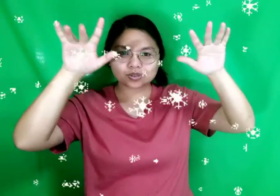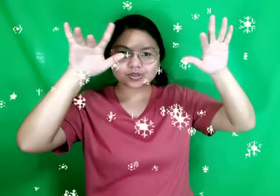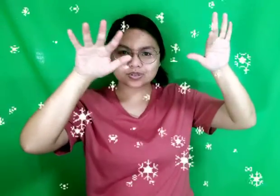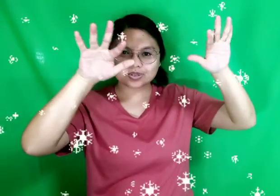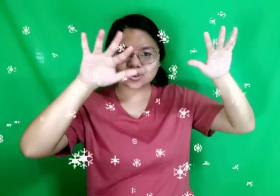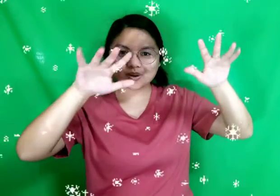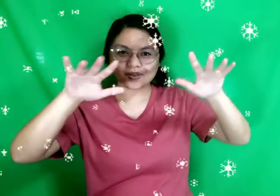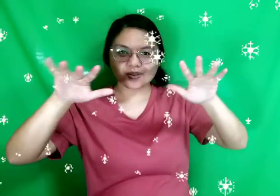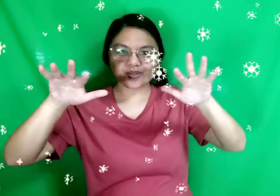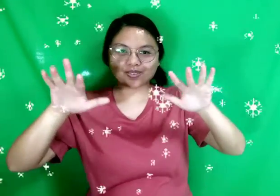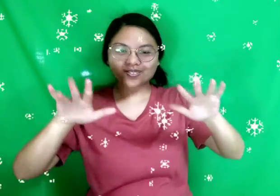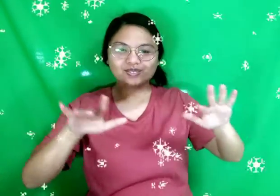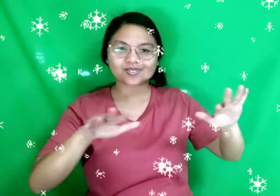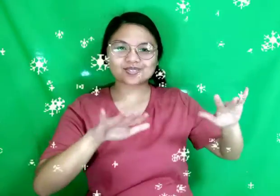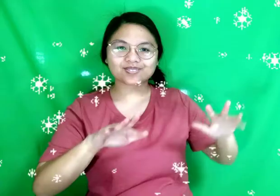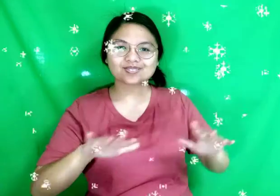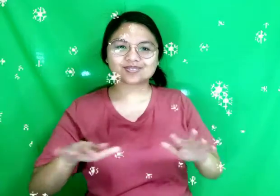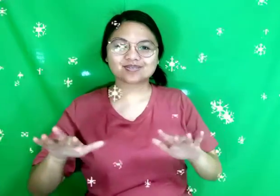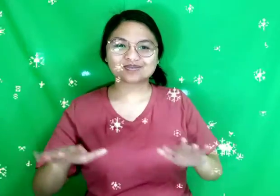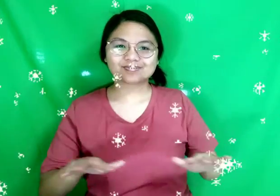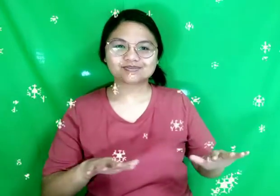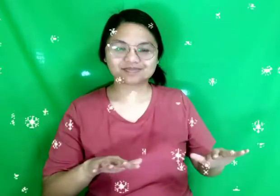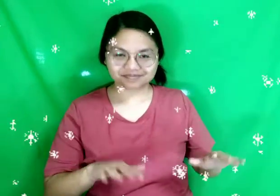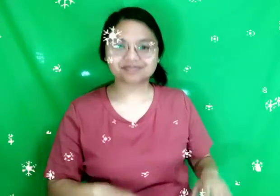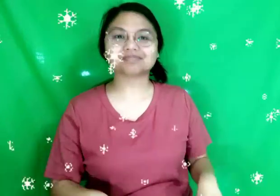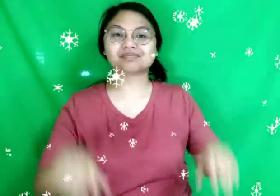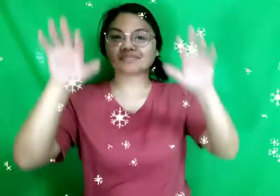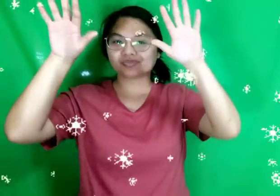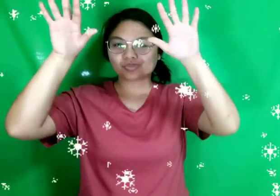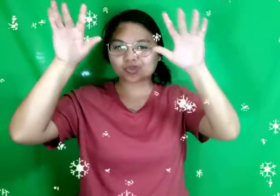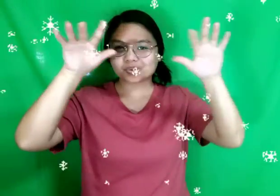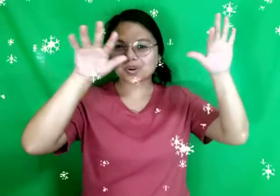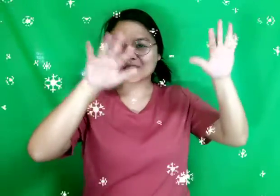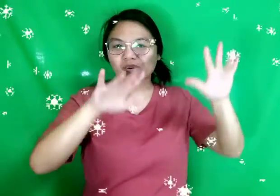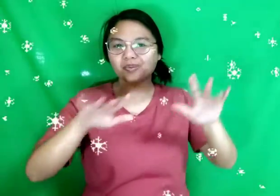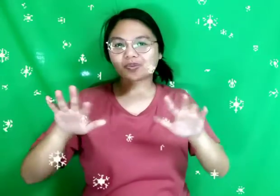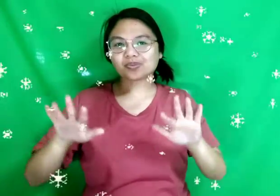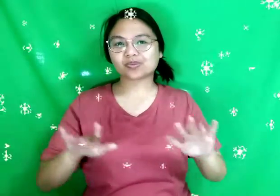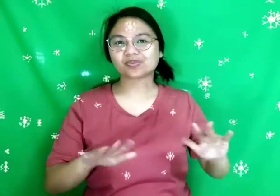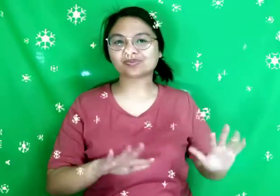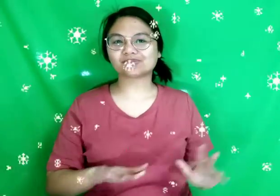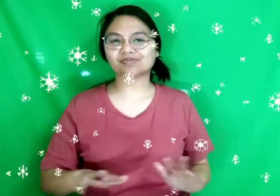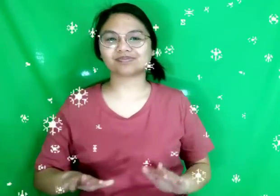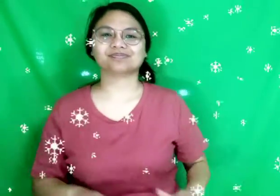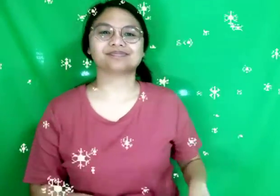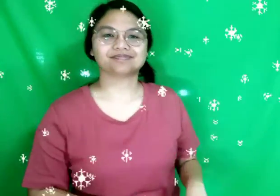SNOW